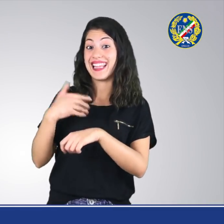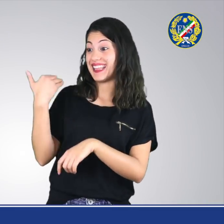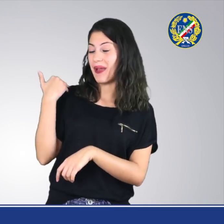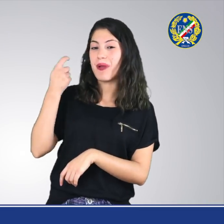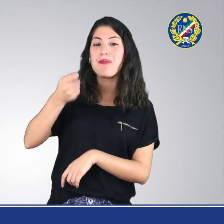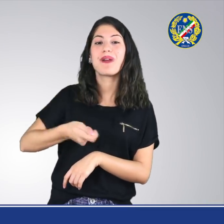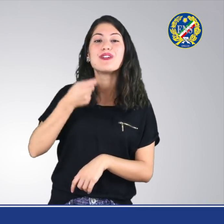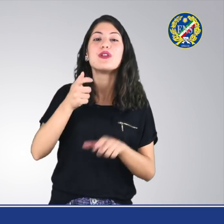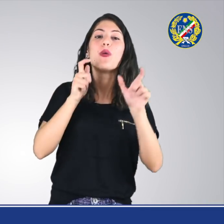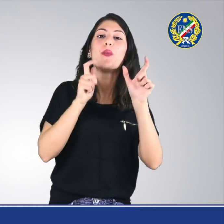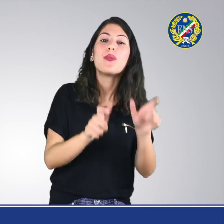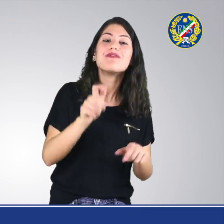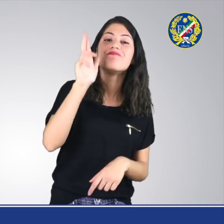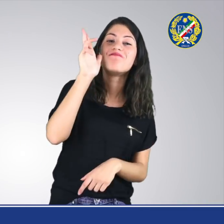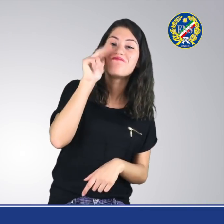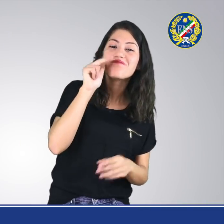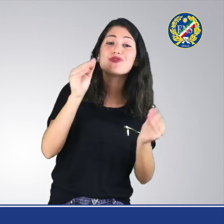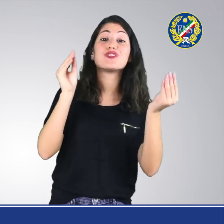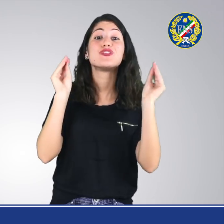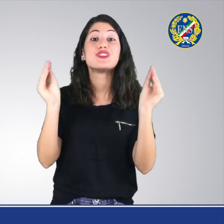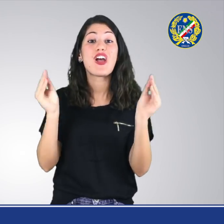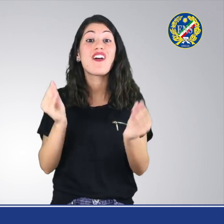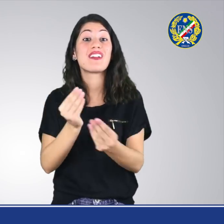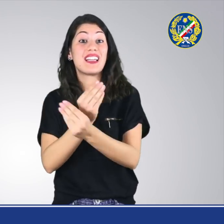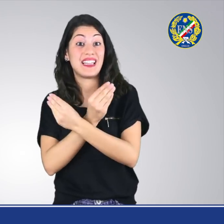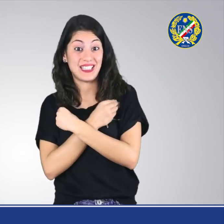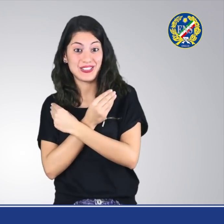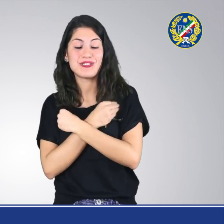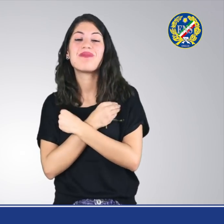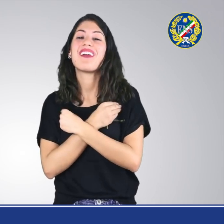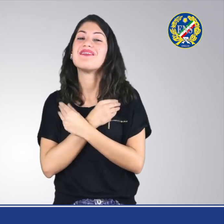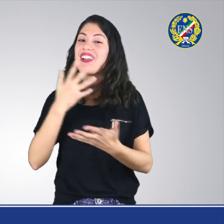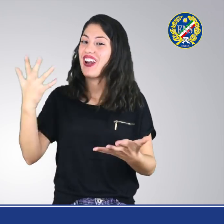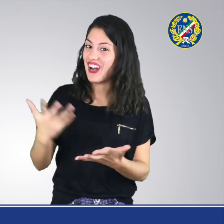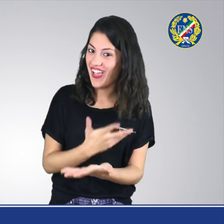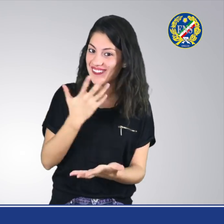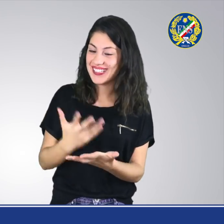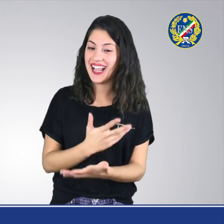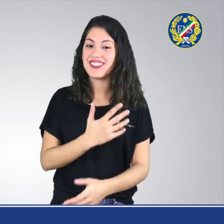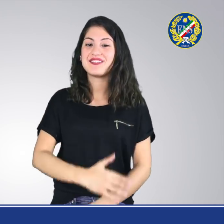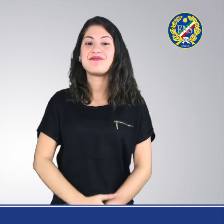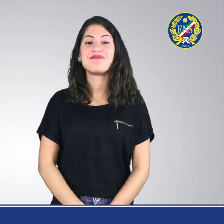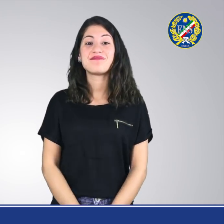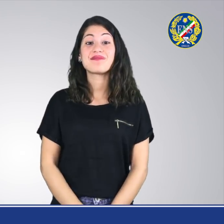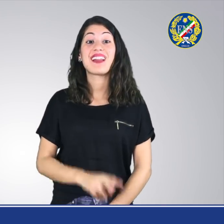Novità in arrivo a settembre sulle pensioni per giovani, donne e disoccupati